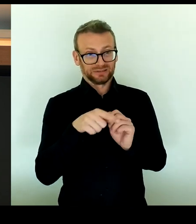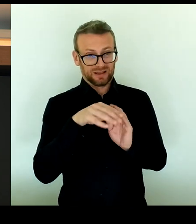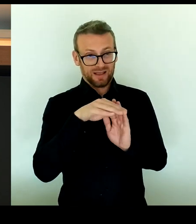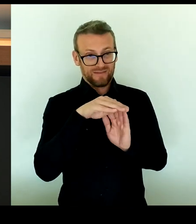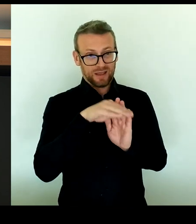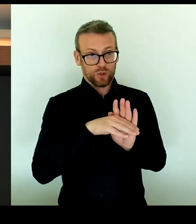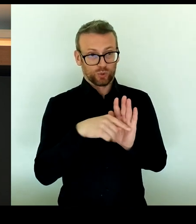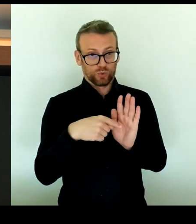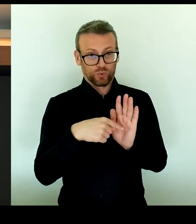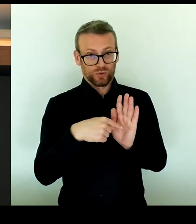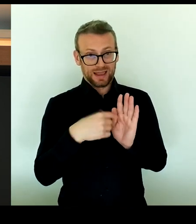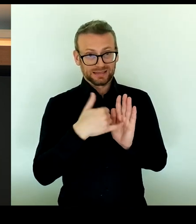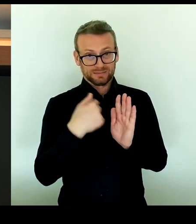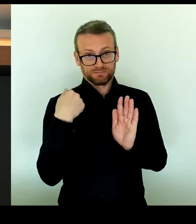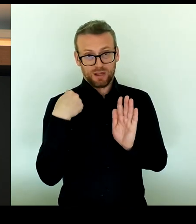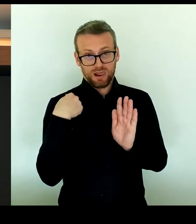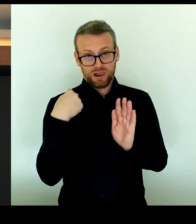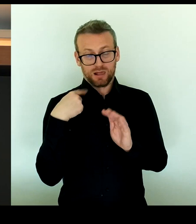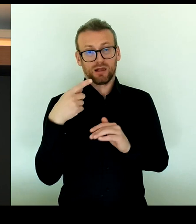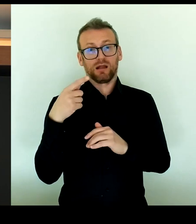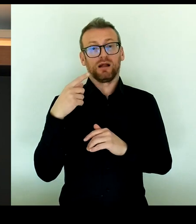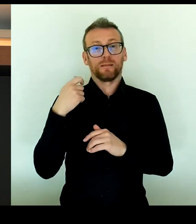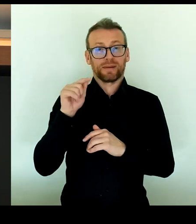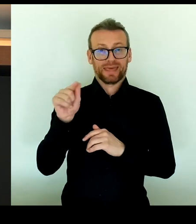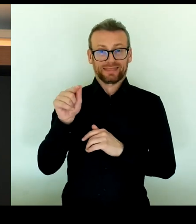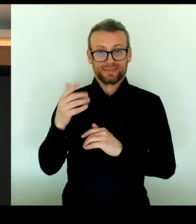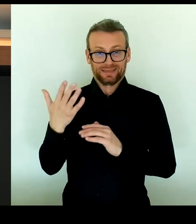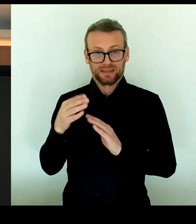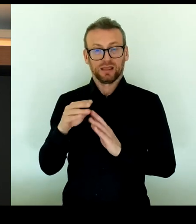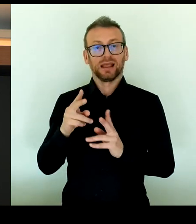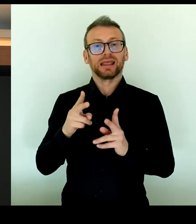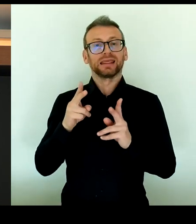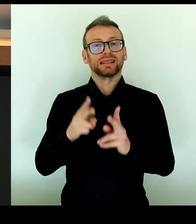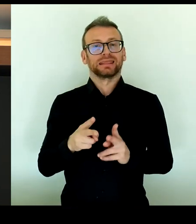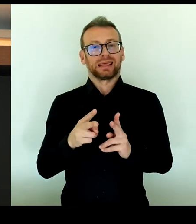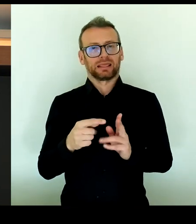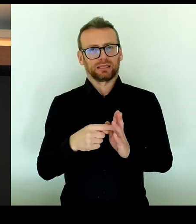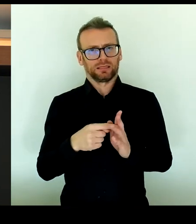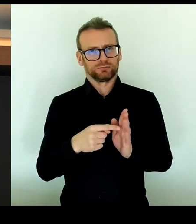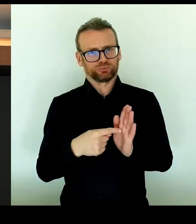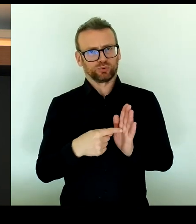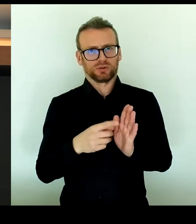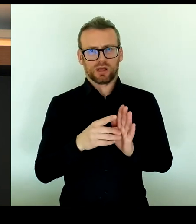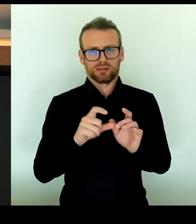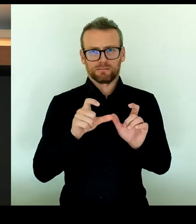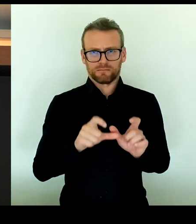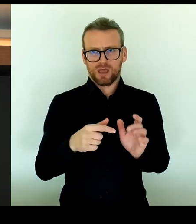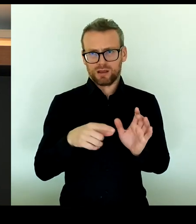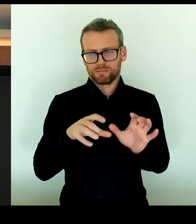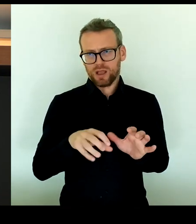wahrsten Sinne des Wortes zu beschützen. Auch wenn 2020 eine Weile vorbei ist, zeigen die Zahlen doch, wie